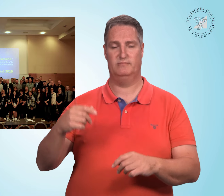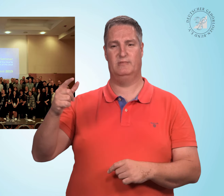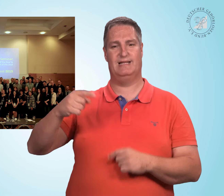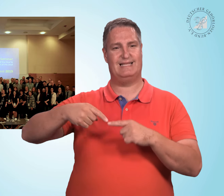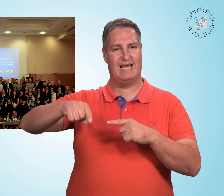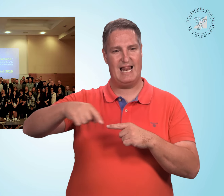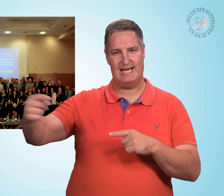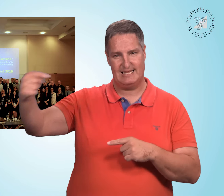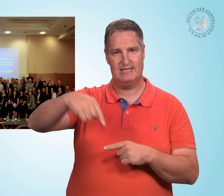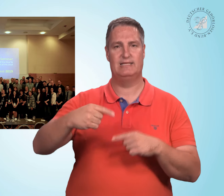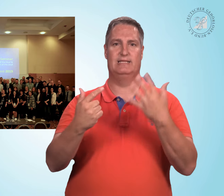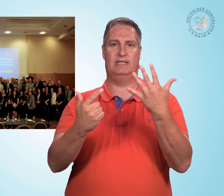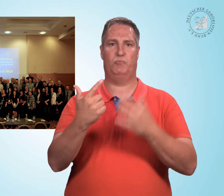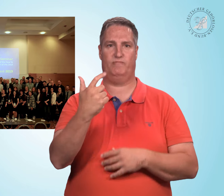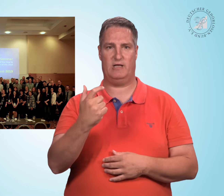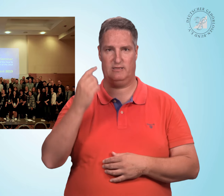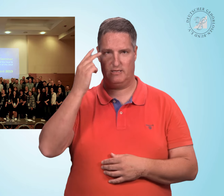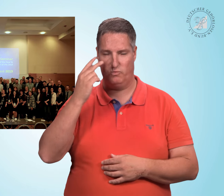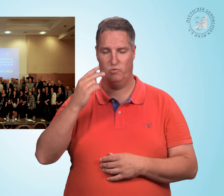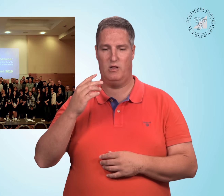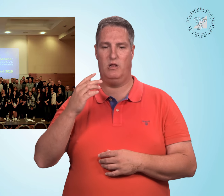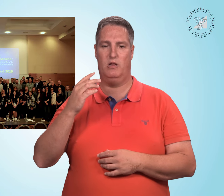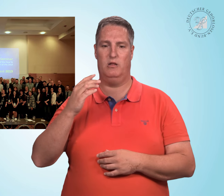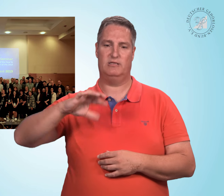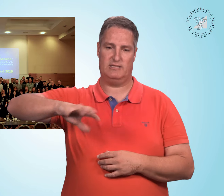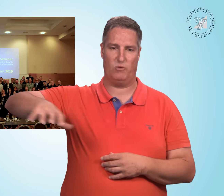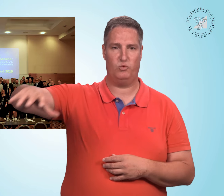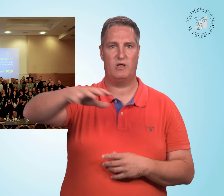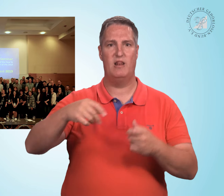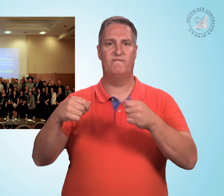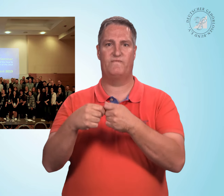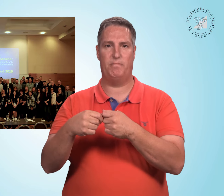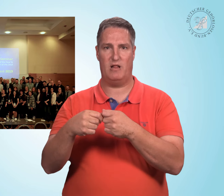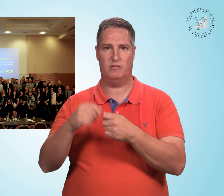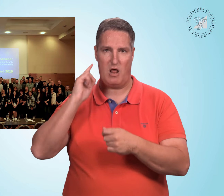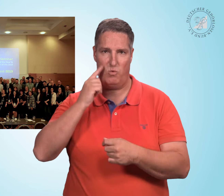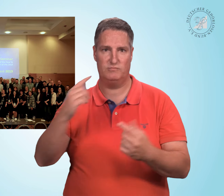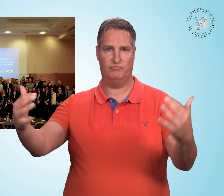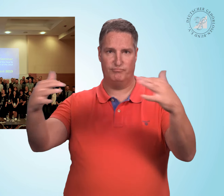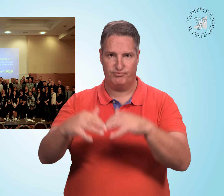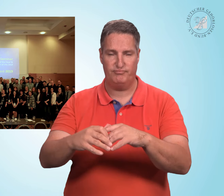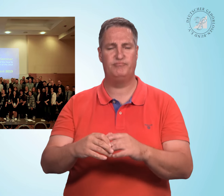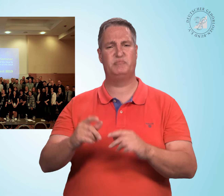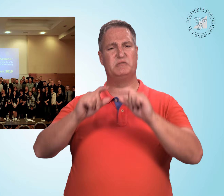Daran nahmen Delegierte aus 27 nationalen Verbänden der Gehörlosen teil.